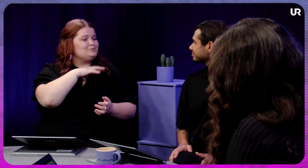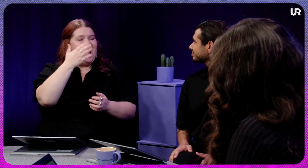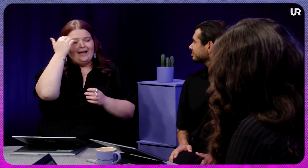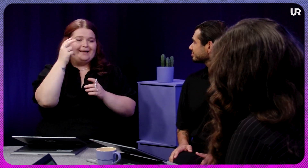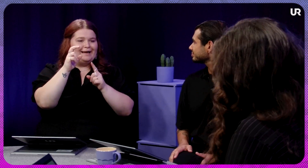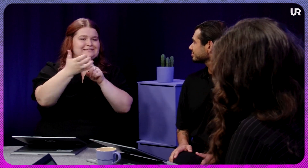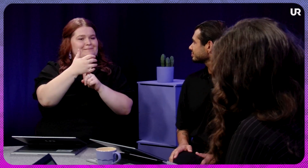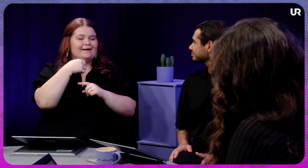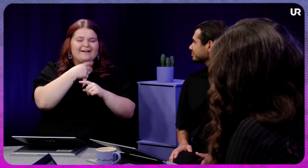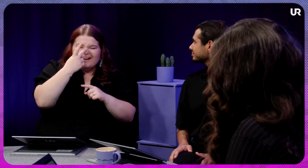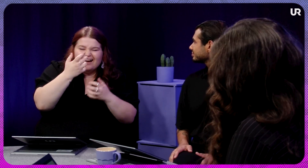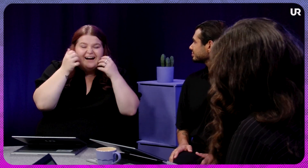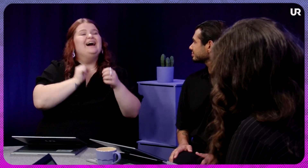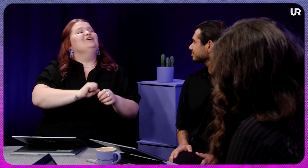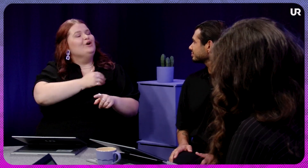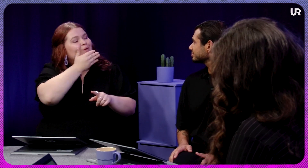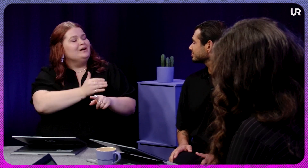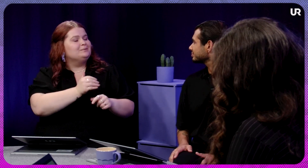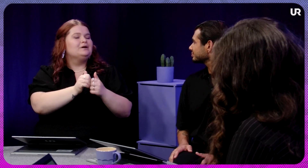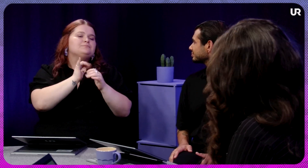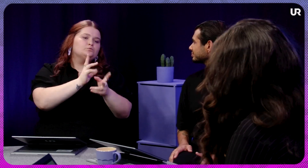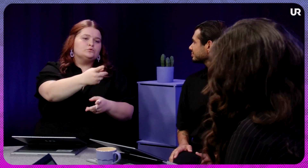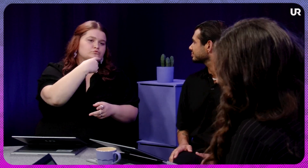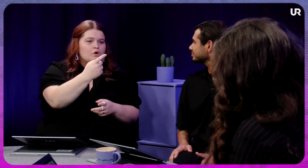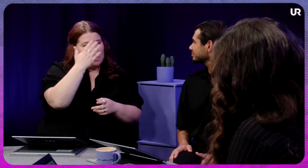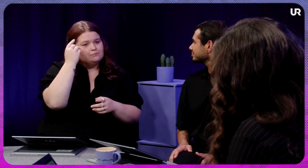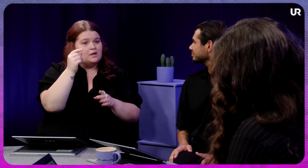då vill jag säkert minnas tillbaka på hur jag såg ut när jag var tjugo utan rynkor och gör en deepfake på det.